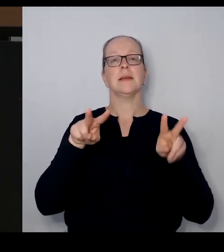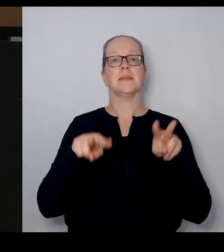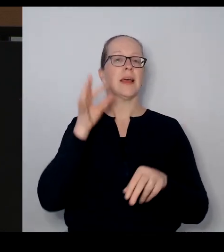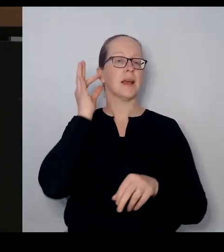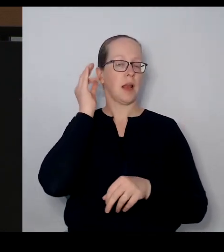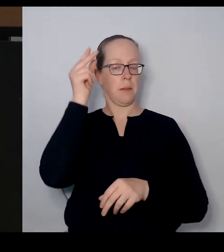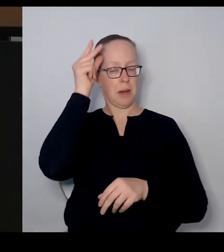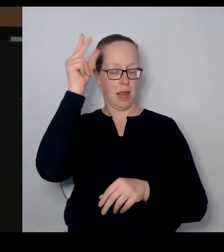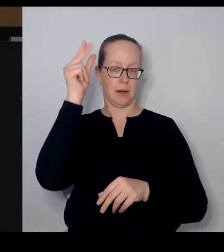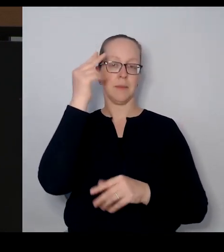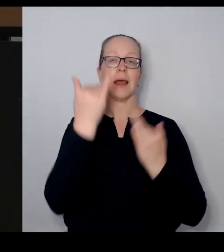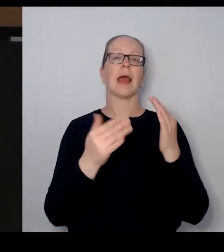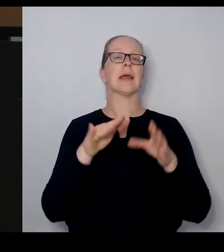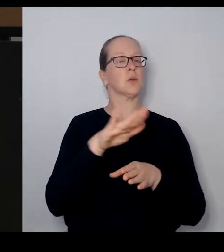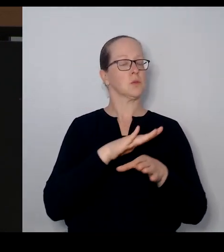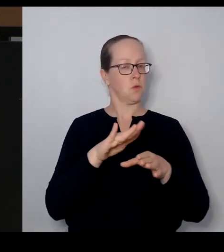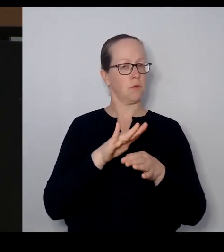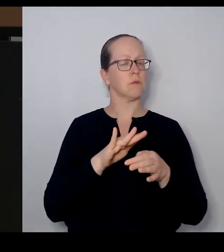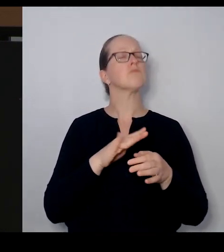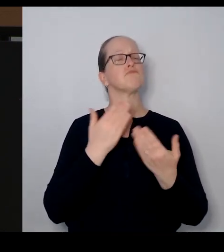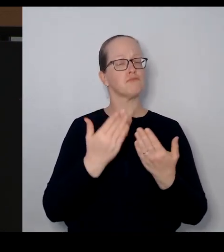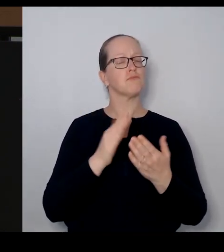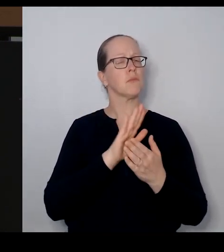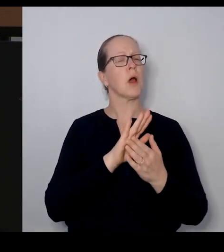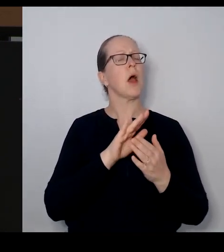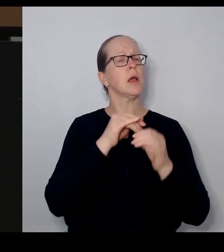Ich freue mich, wenn Sie unsere Empfehlungen nutzen.